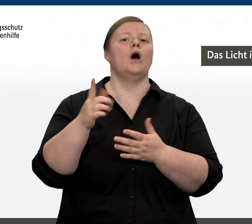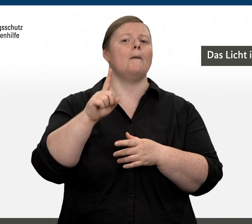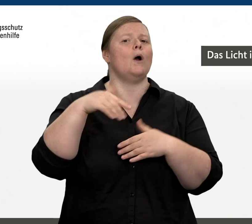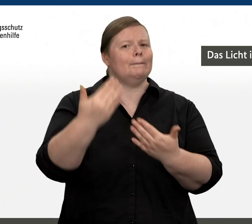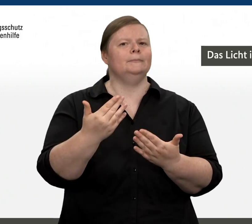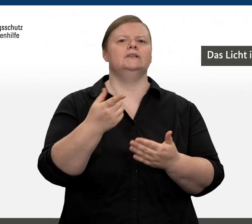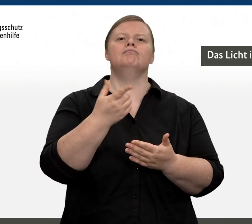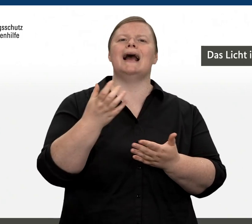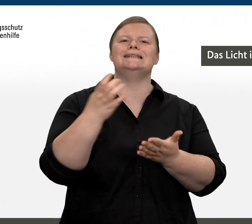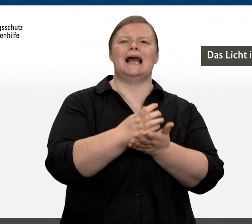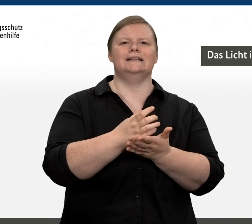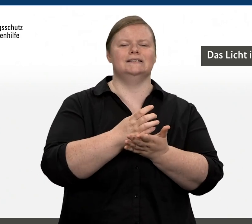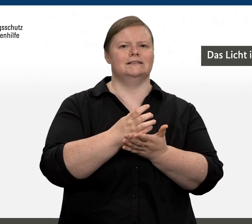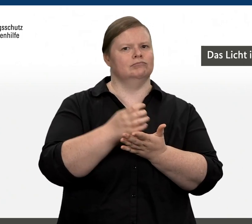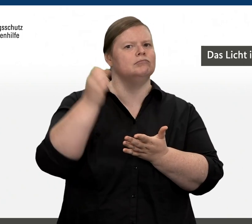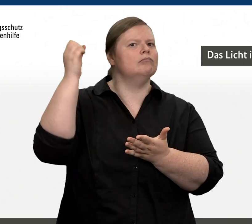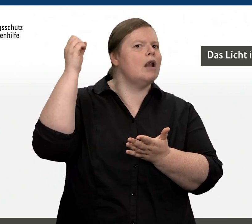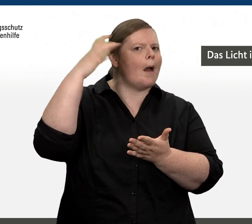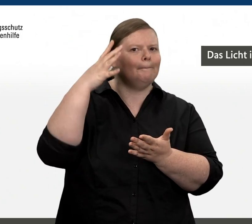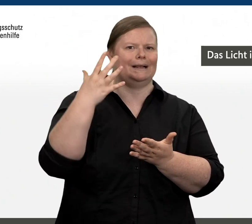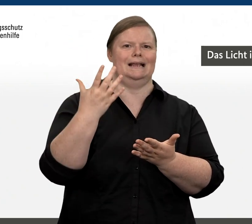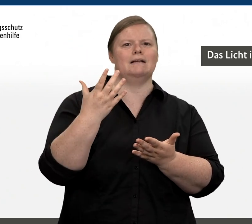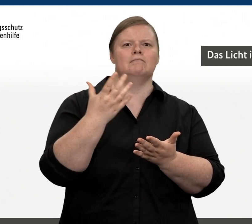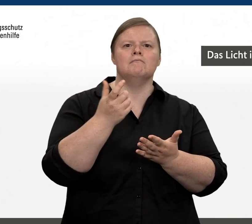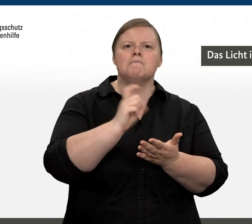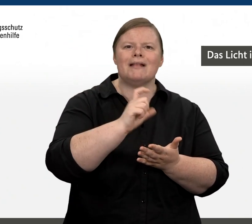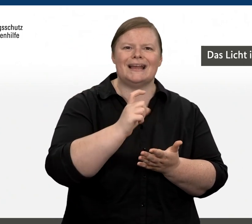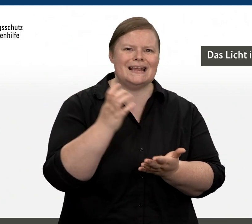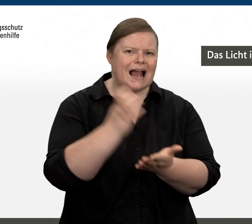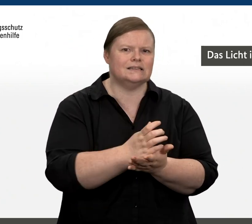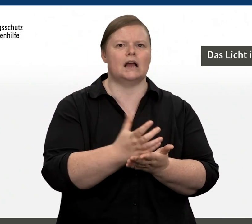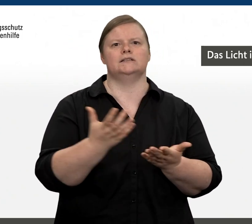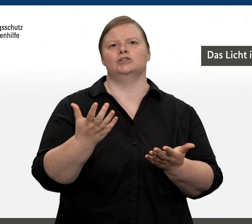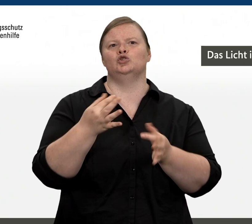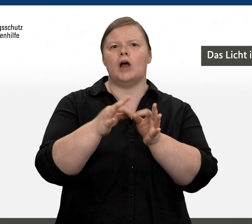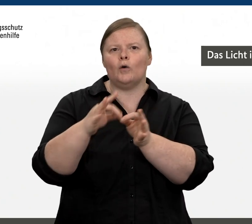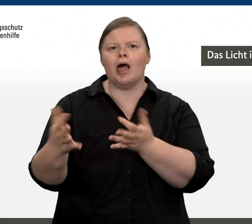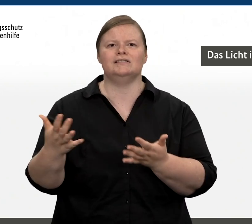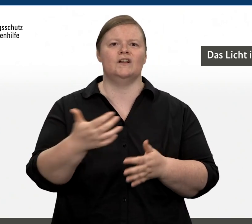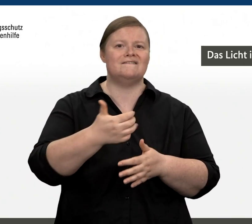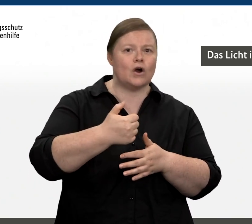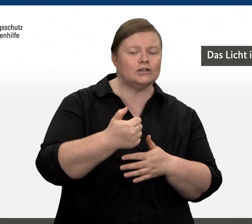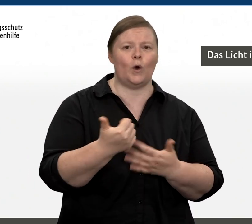sowie Ersatzleuchtmittel, Batterien, Streichhölzer oder Feuerzeuge,